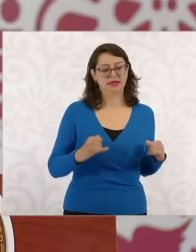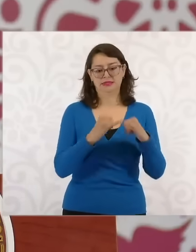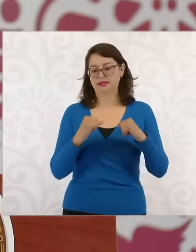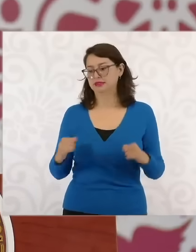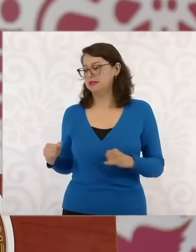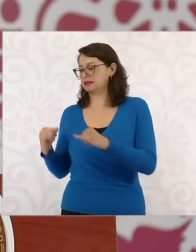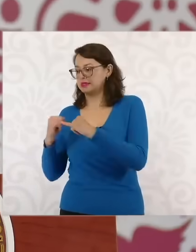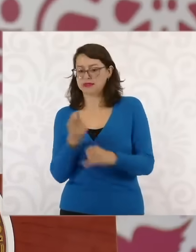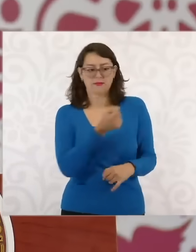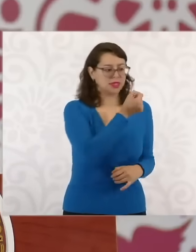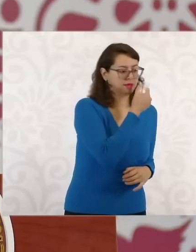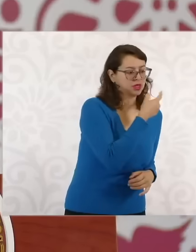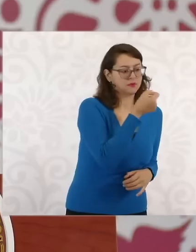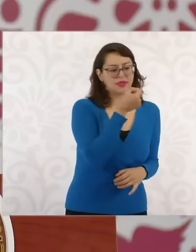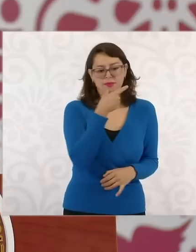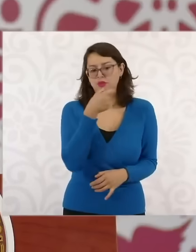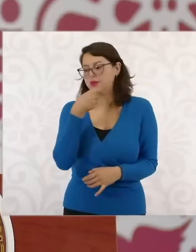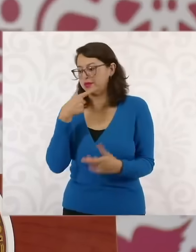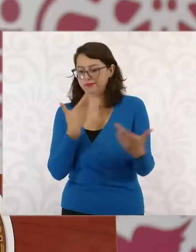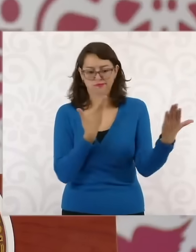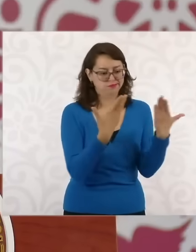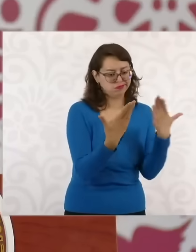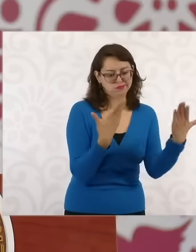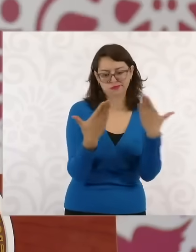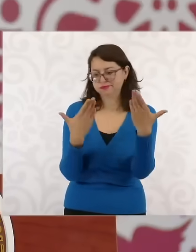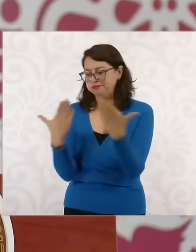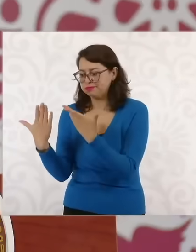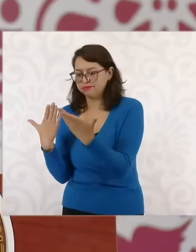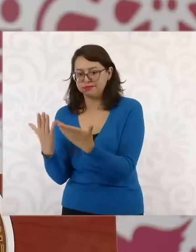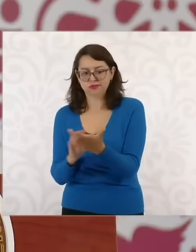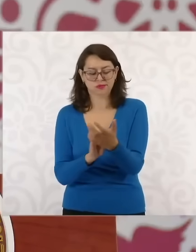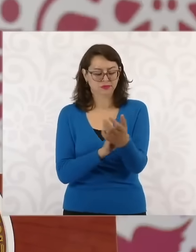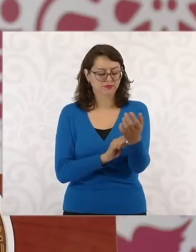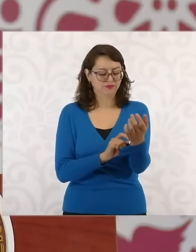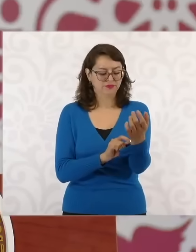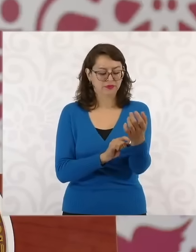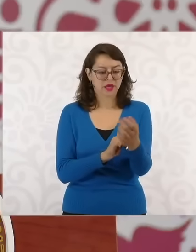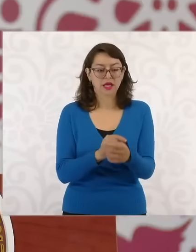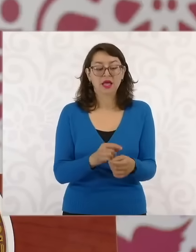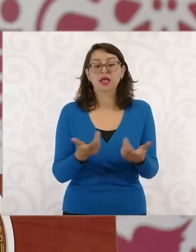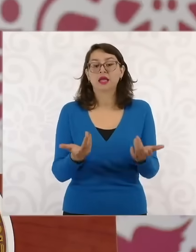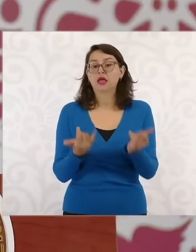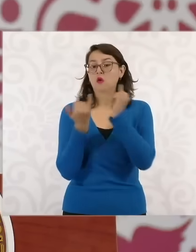han llegado y se han hecho ejercicios como estos de subasta inversa que ha mencionado